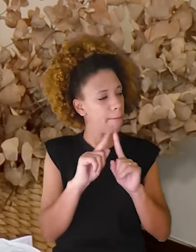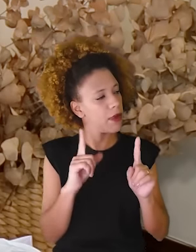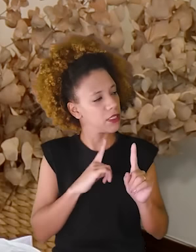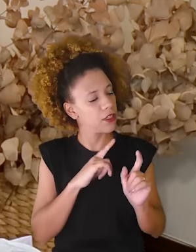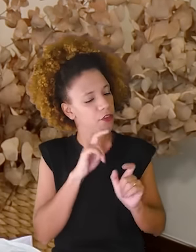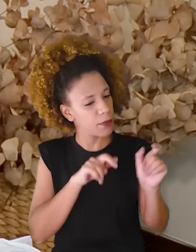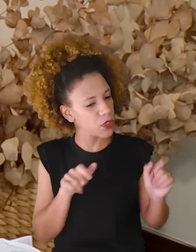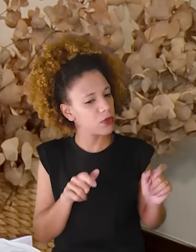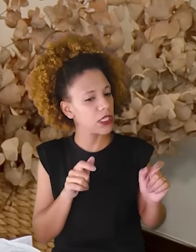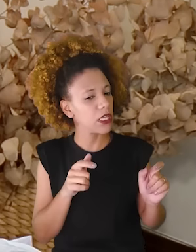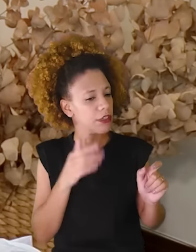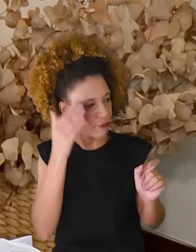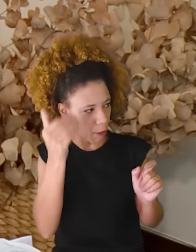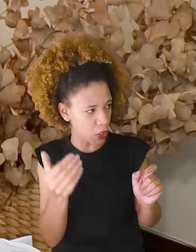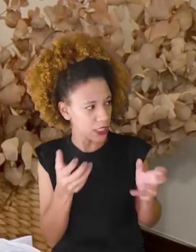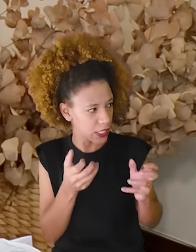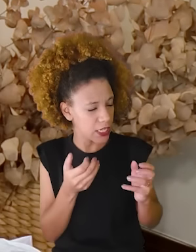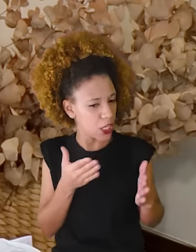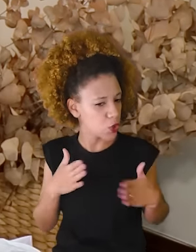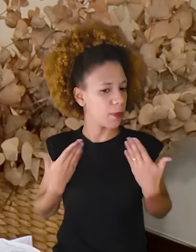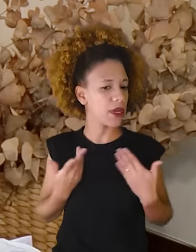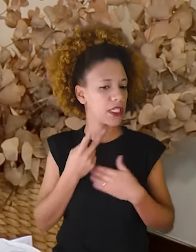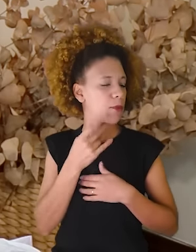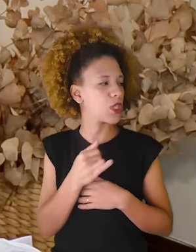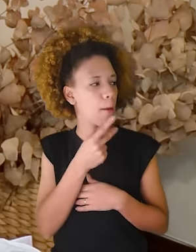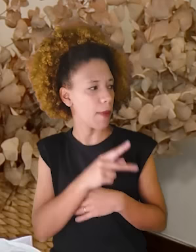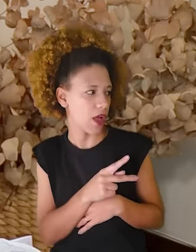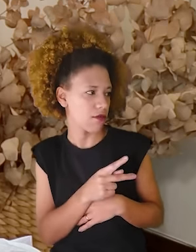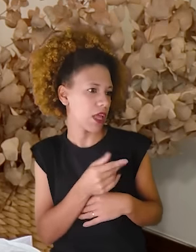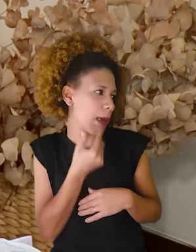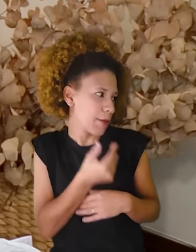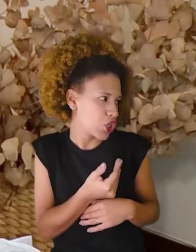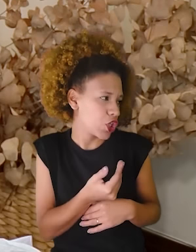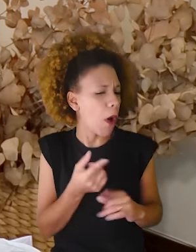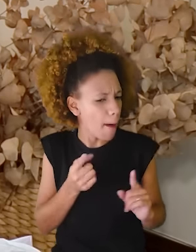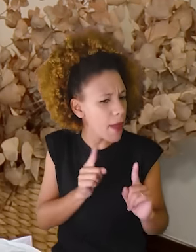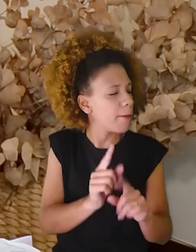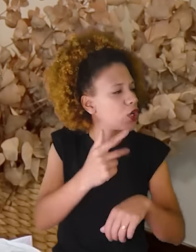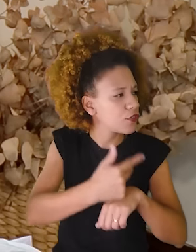já que falou Pô queria fazer uma surpresa pro seu pai tem gente que aparece para pô Me põe no vídeo